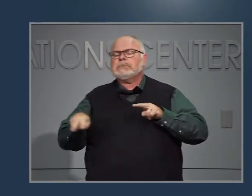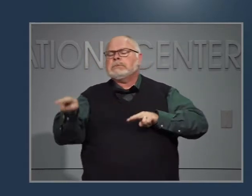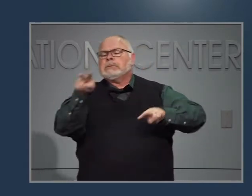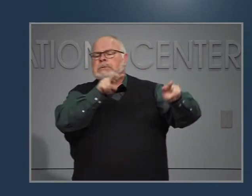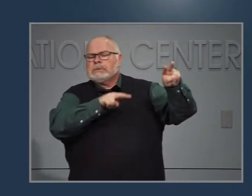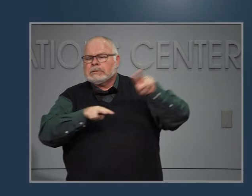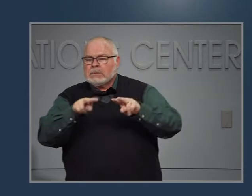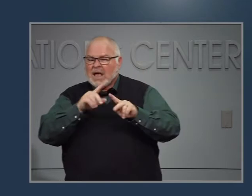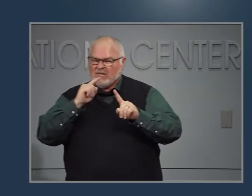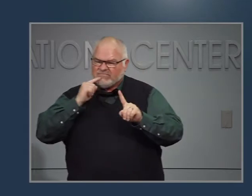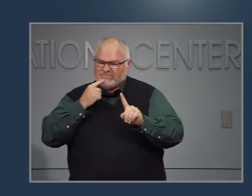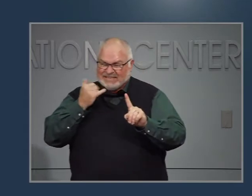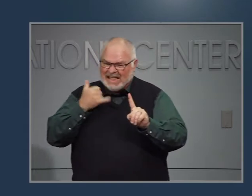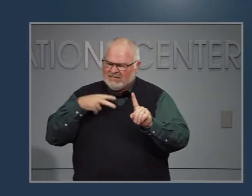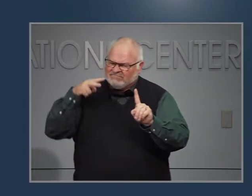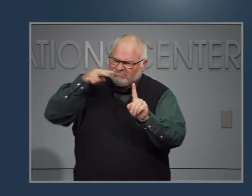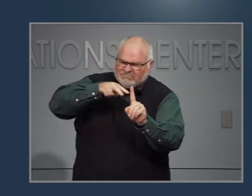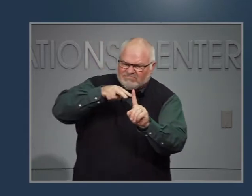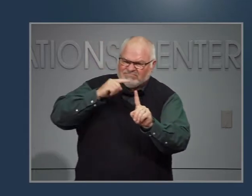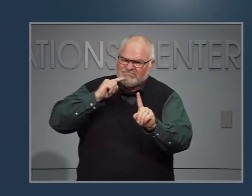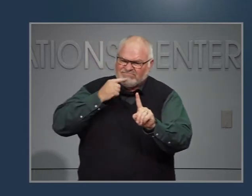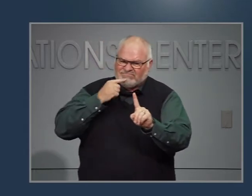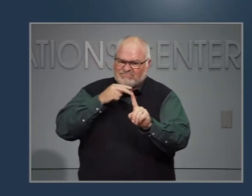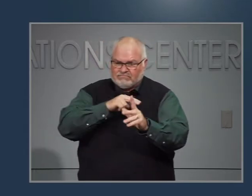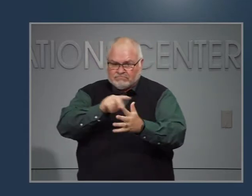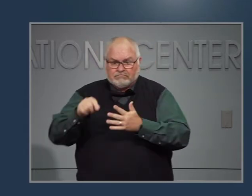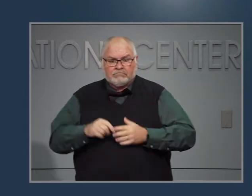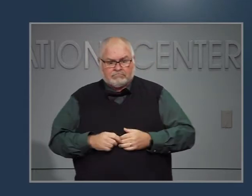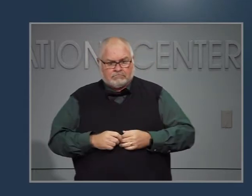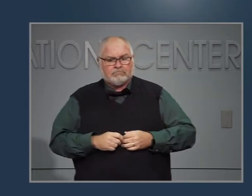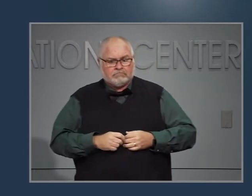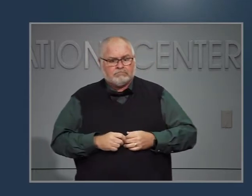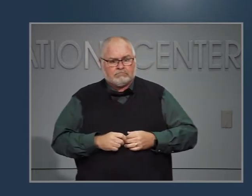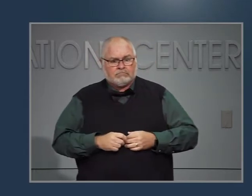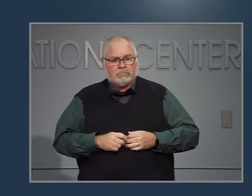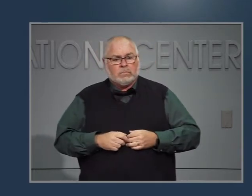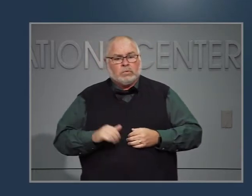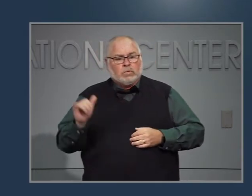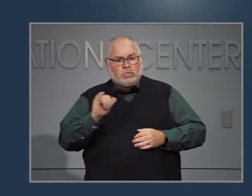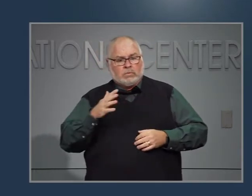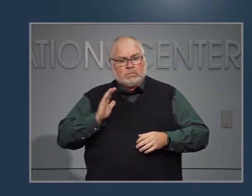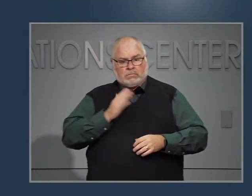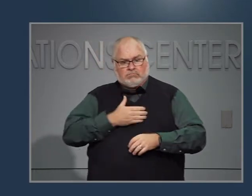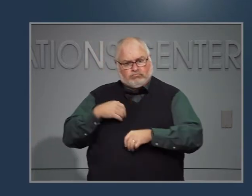Estamos progresando. Las medidas rápidas y eficaces que hemos tomado, han tenido un